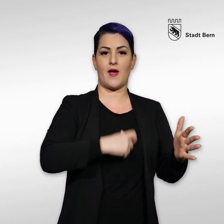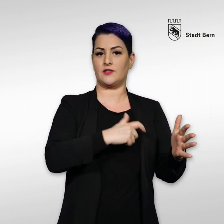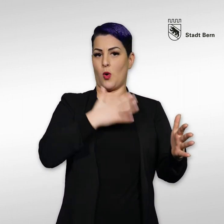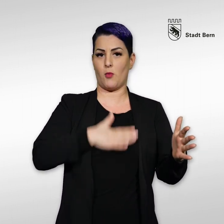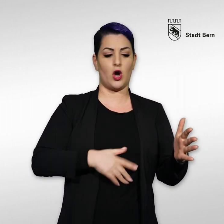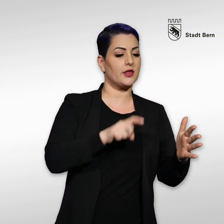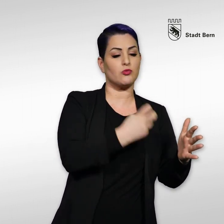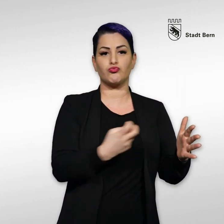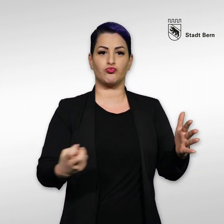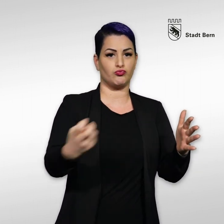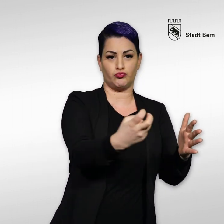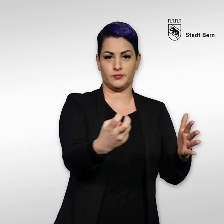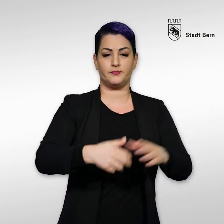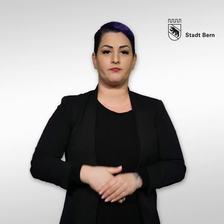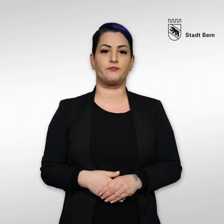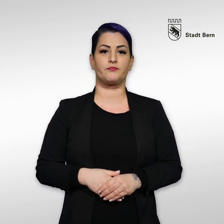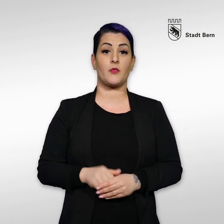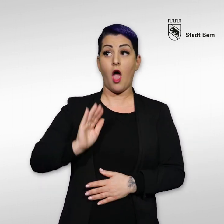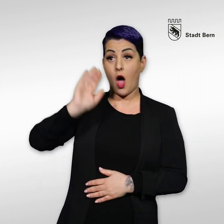Sie erhalten im Ausland diplomatischen Schutz.